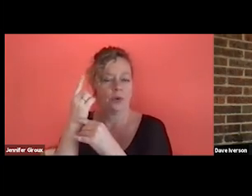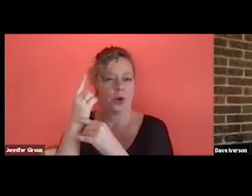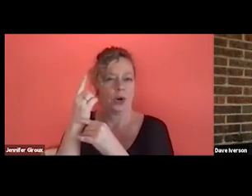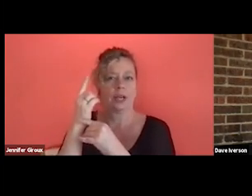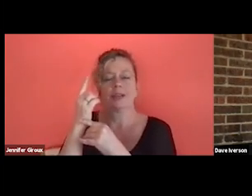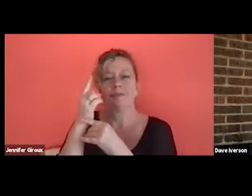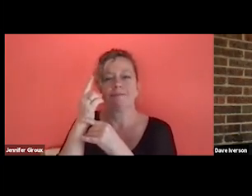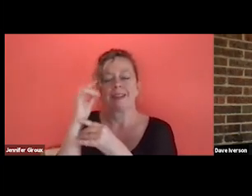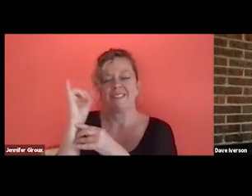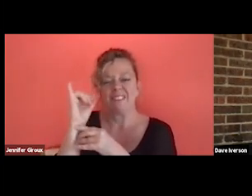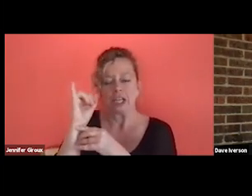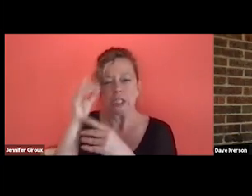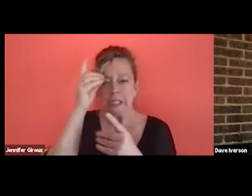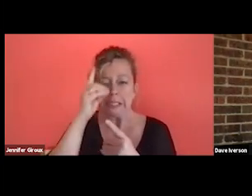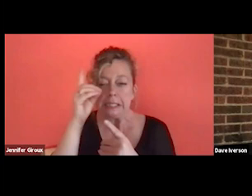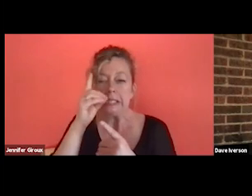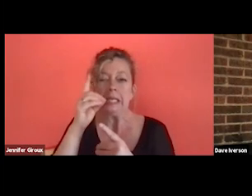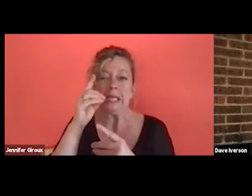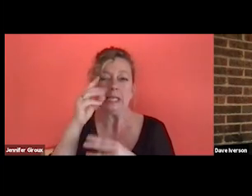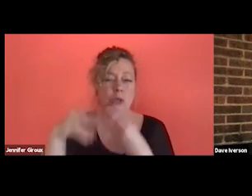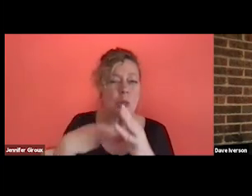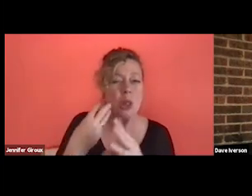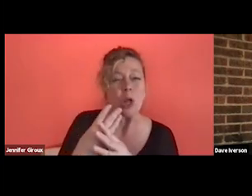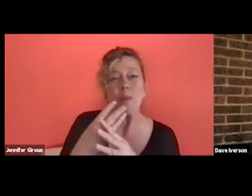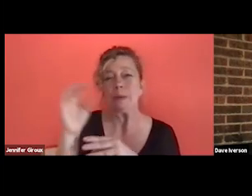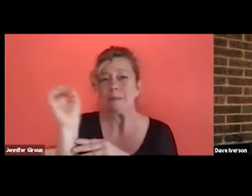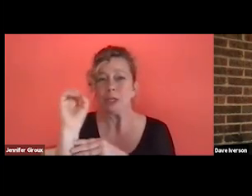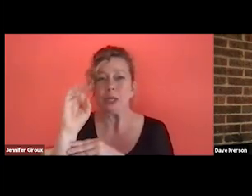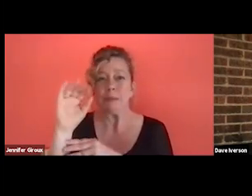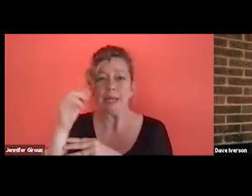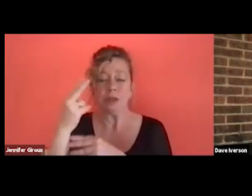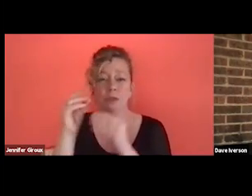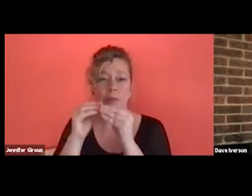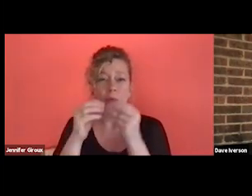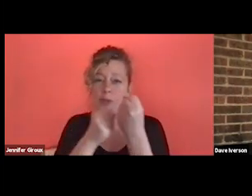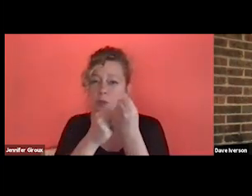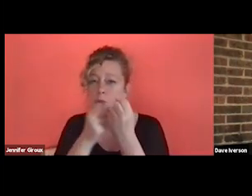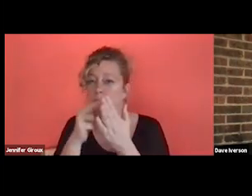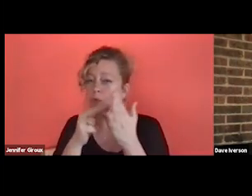una emergencia global, ya saben, BH iba a tener un papel más de apoyo, pero eso ya no es cierto.